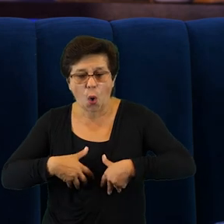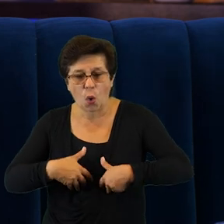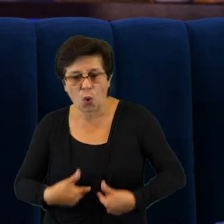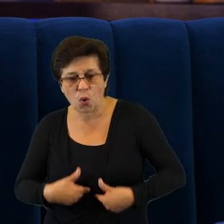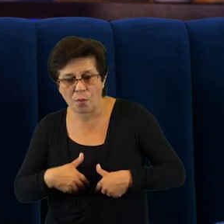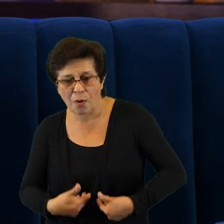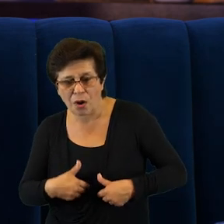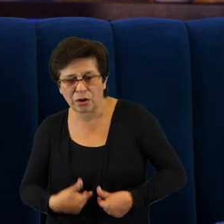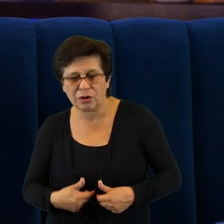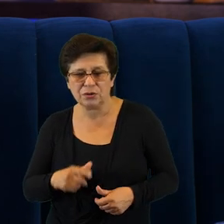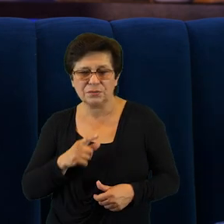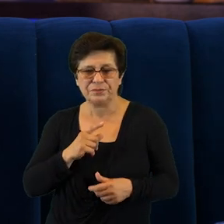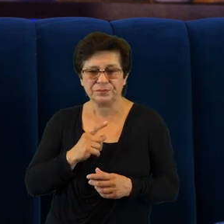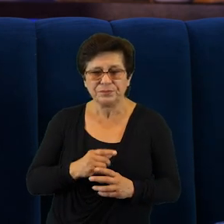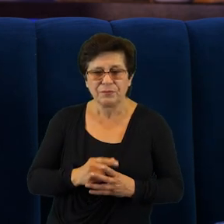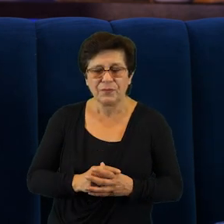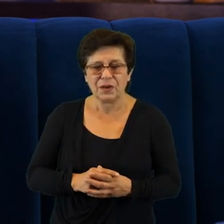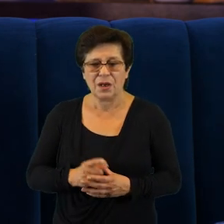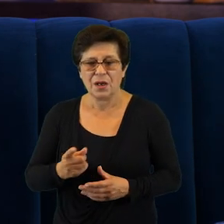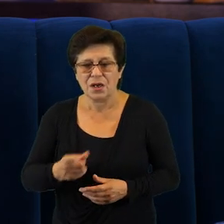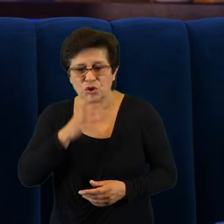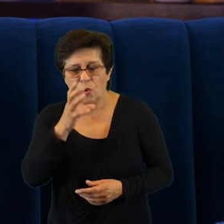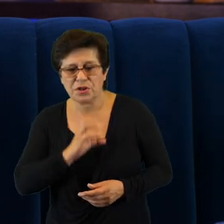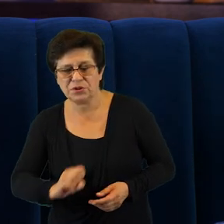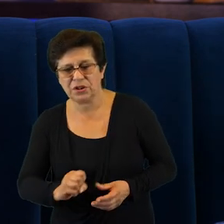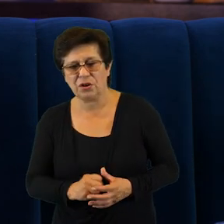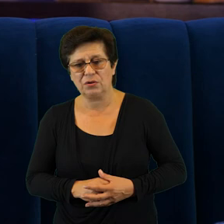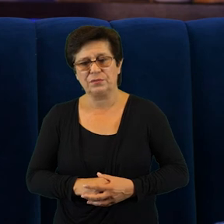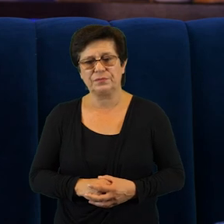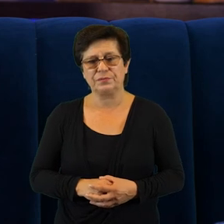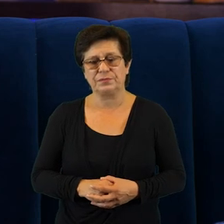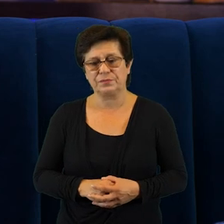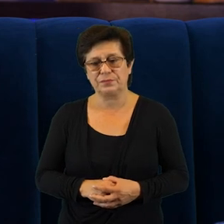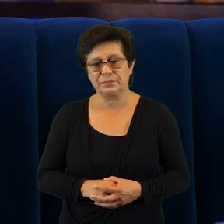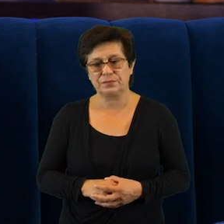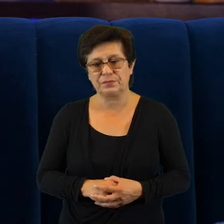i strasznie ciętą, aż po granice może nie tyle dobrego smaku,